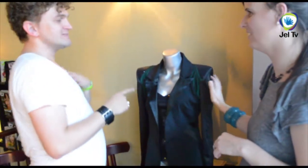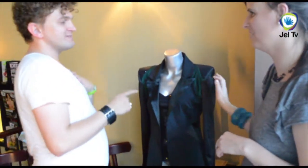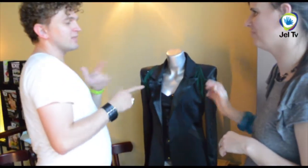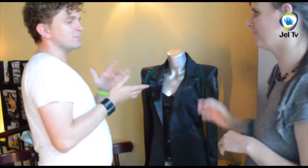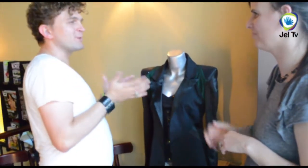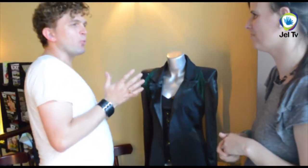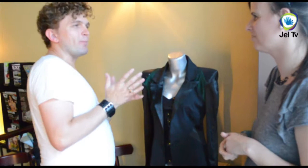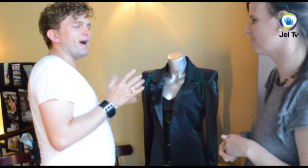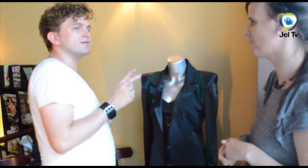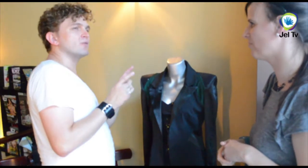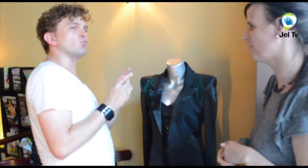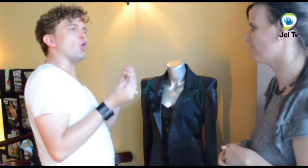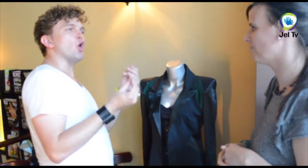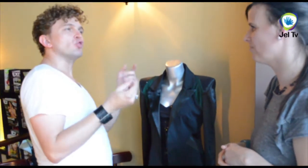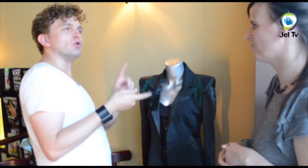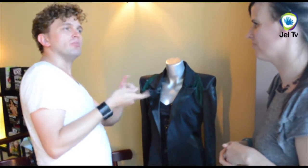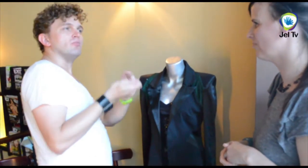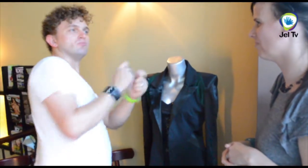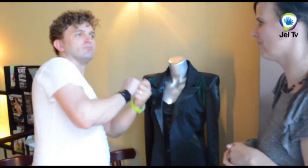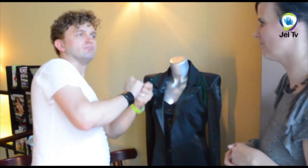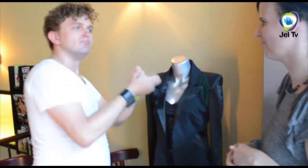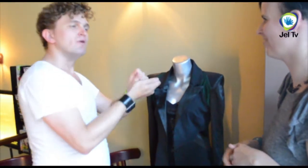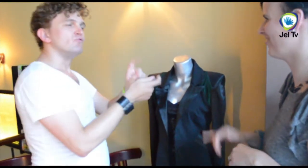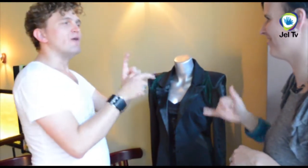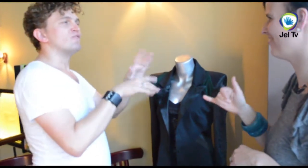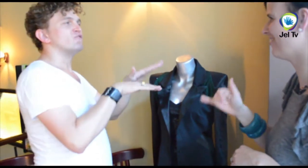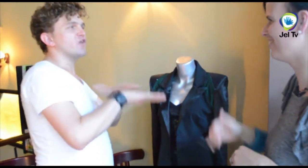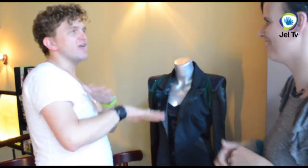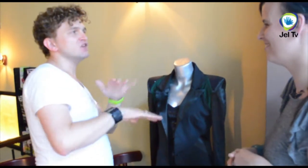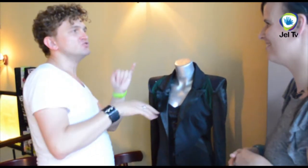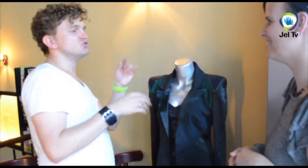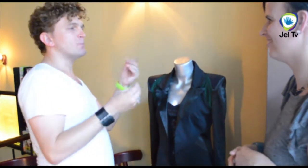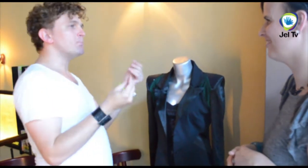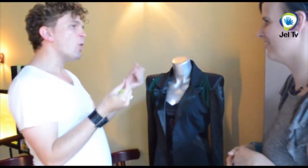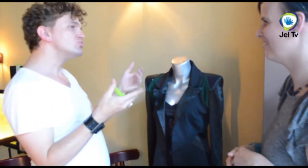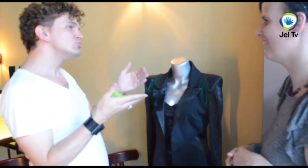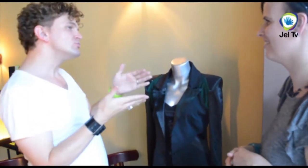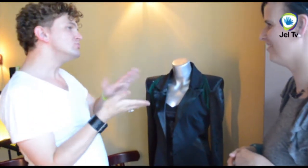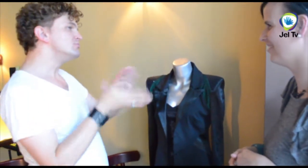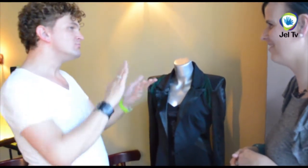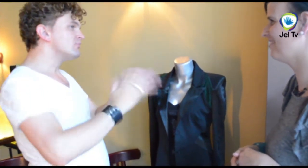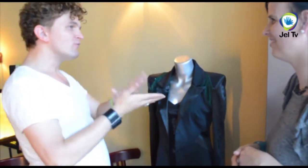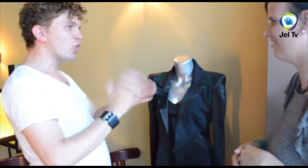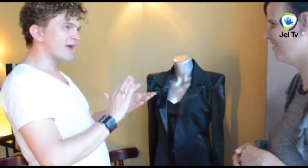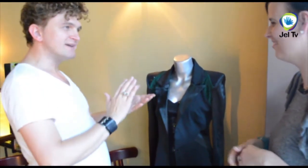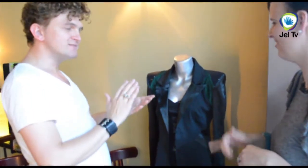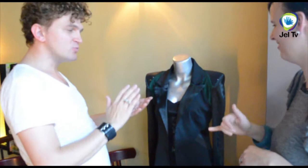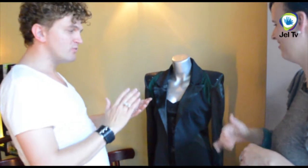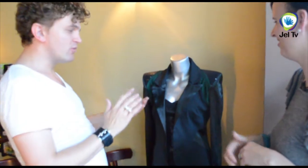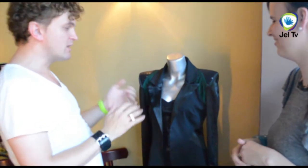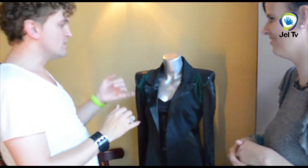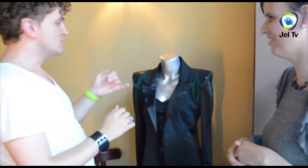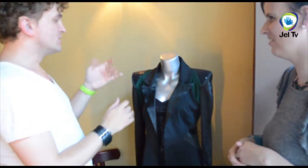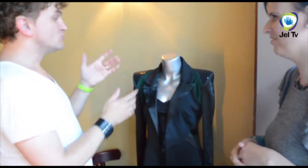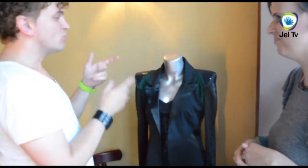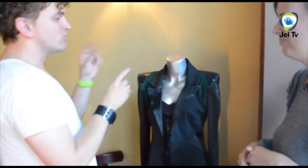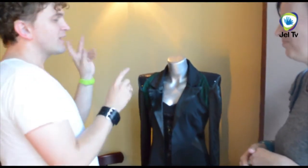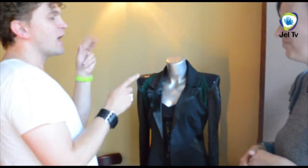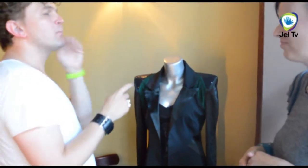És olyan anyaggal kipróbálni, ami lehet forgatni: fényes- matt variációval.